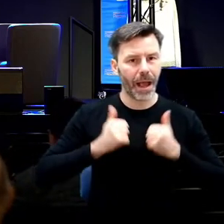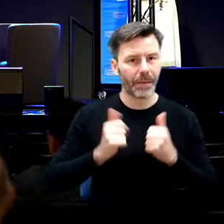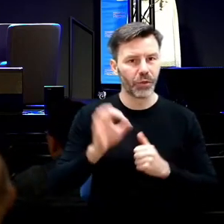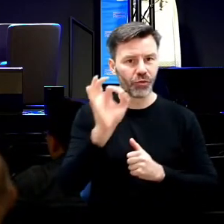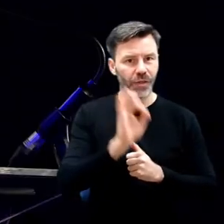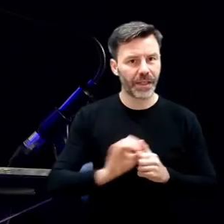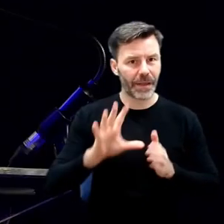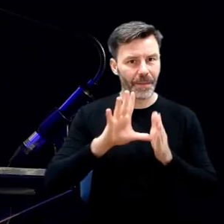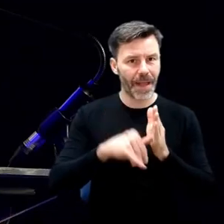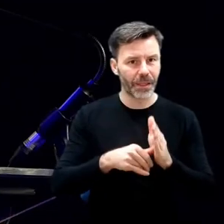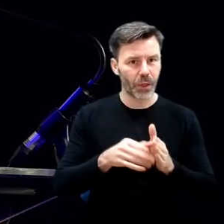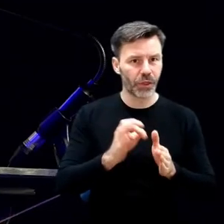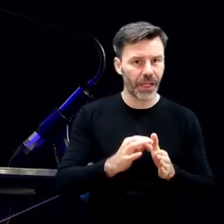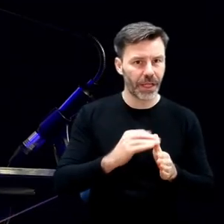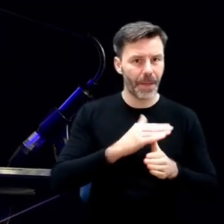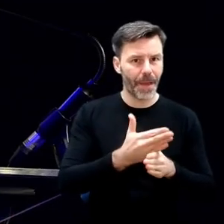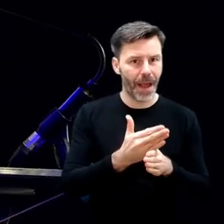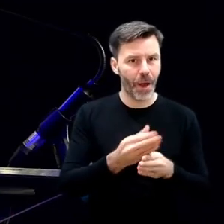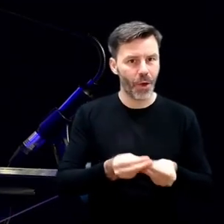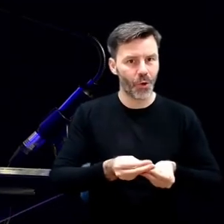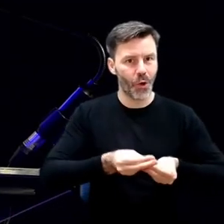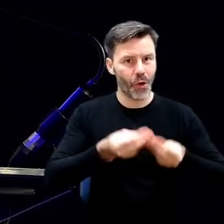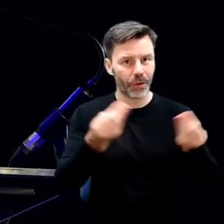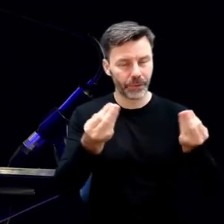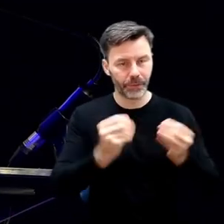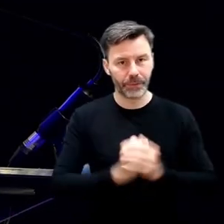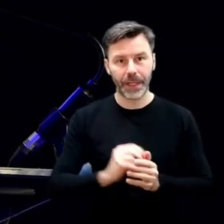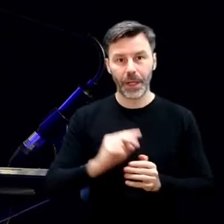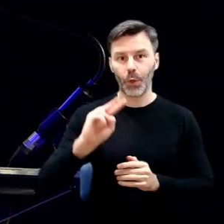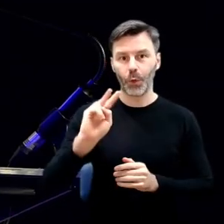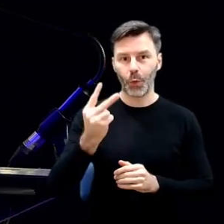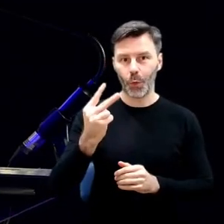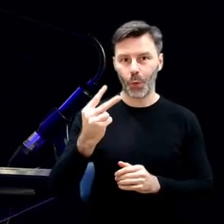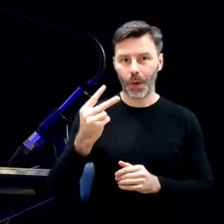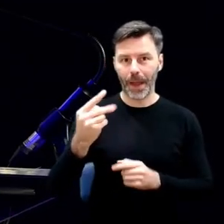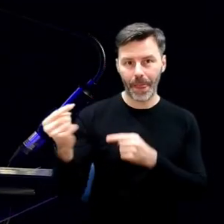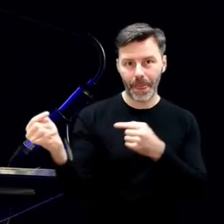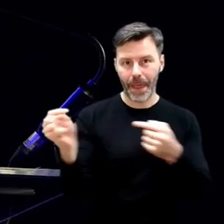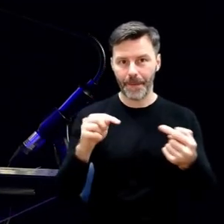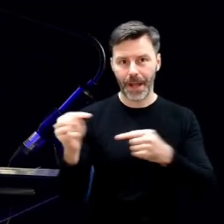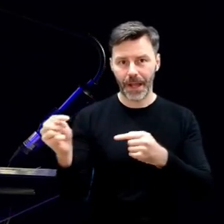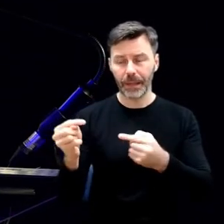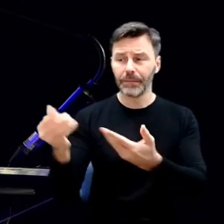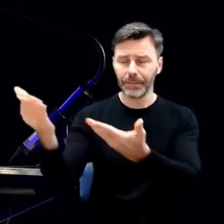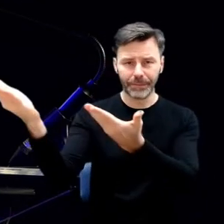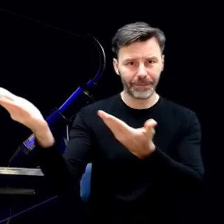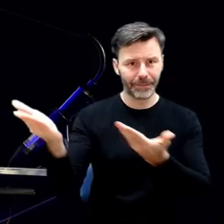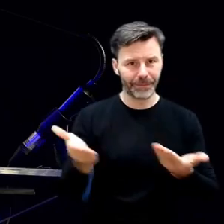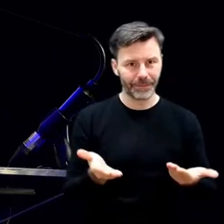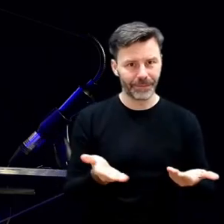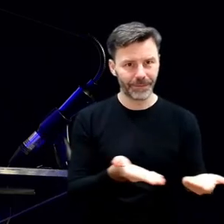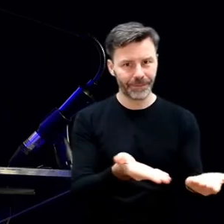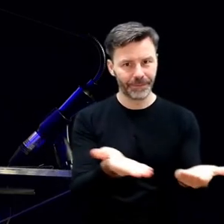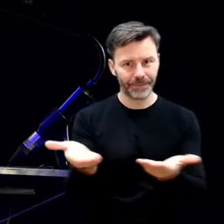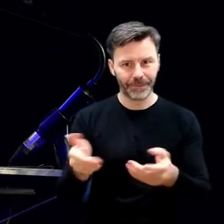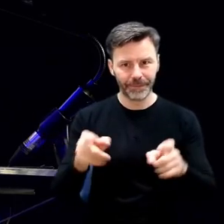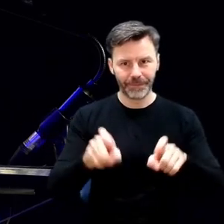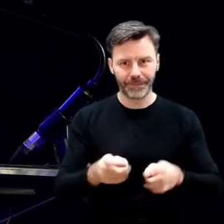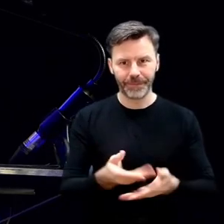Rozpoczynamy debatę drugą. Zapraszam wszystkich gości z powrotem o zajęcie miejsc już po przerwie.